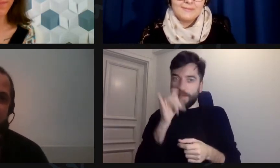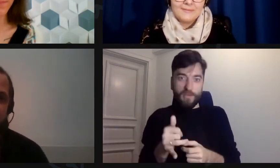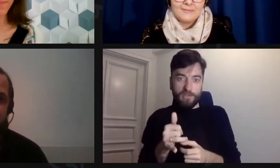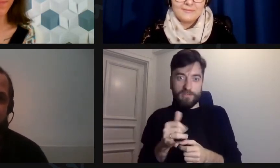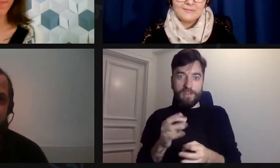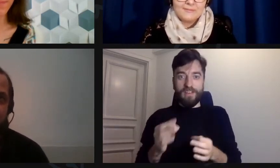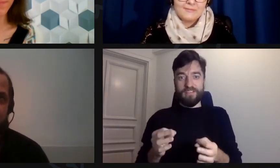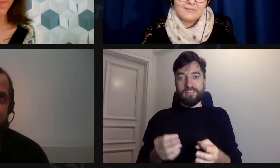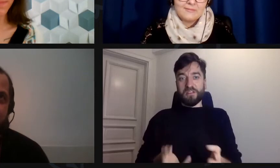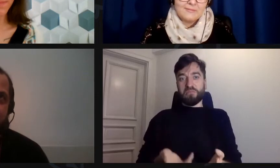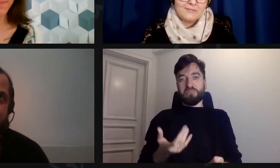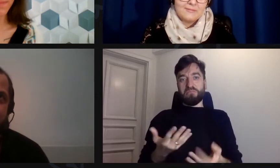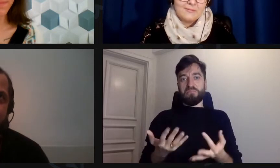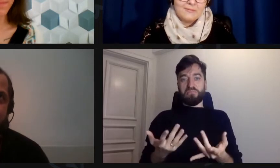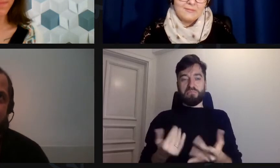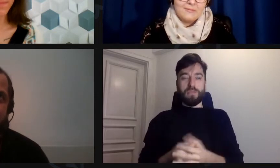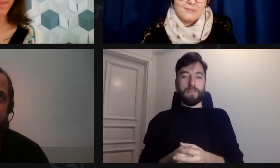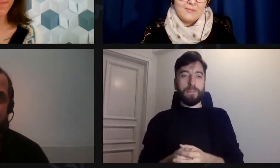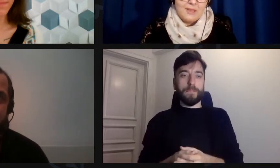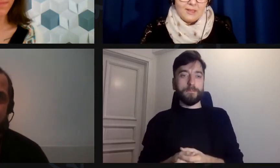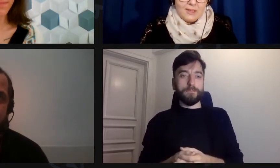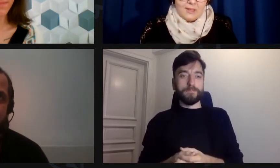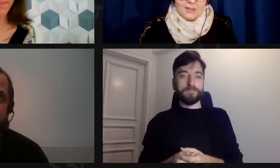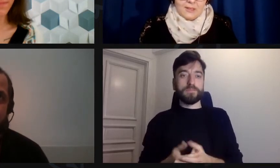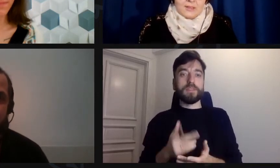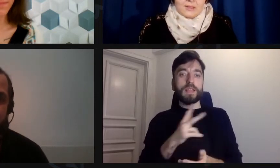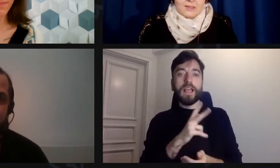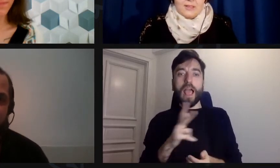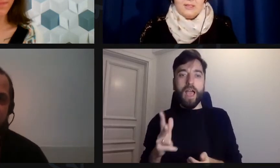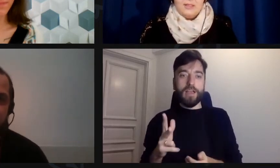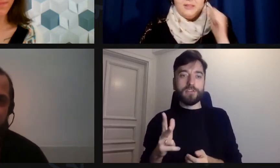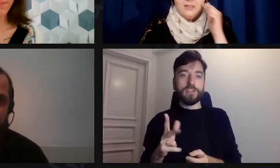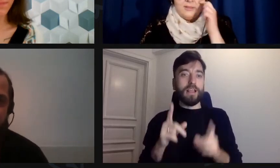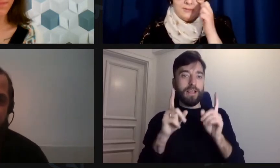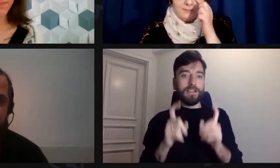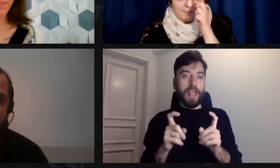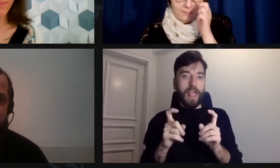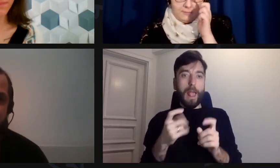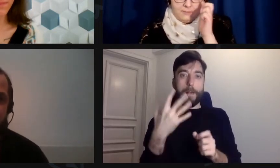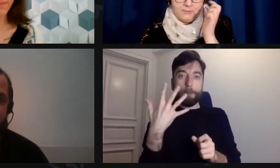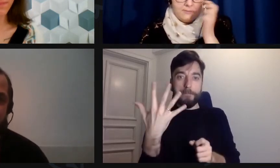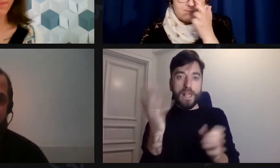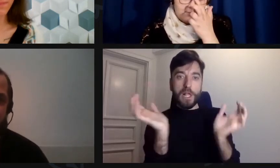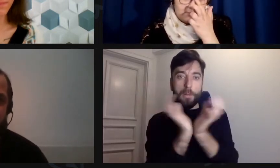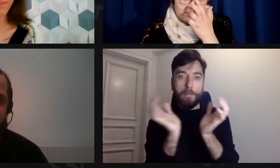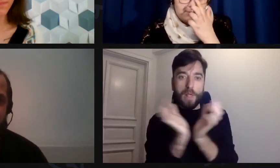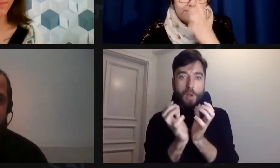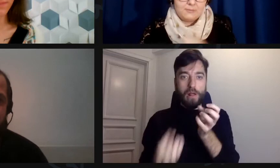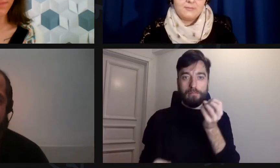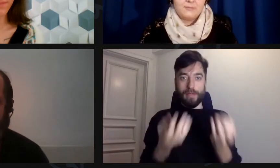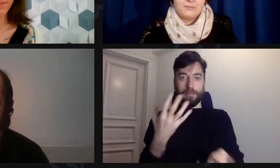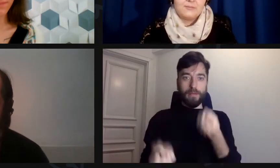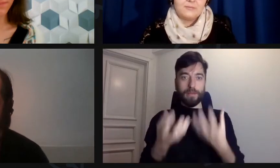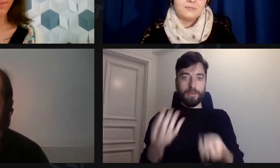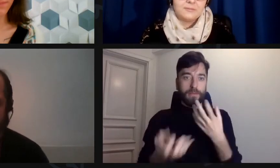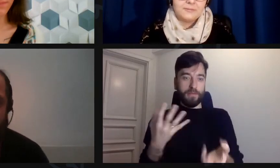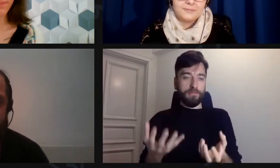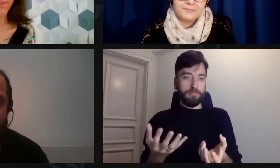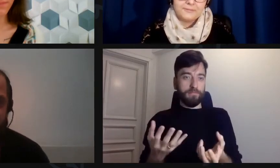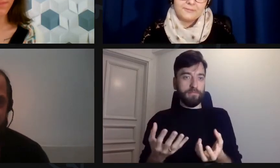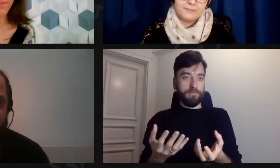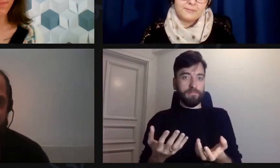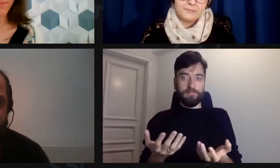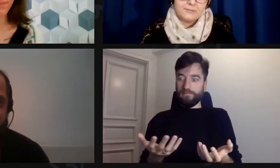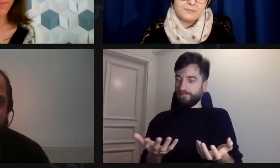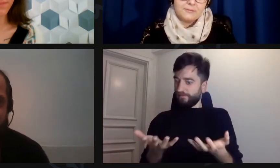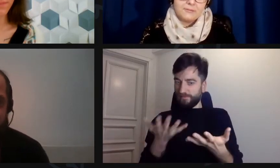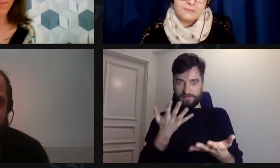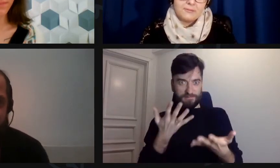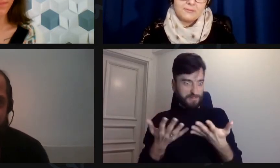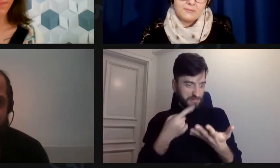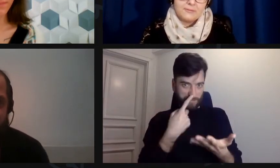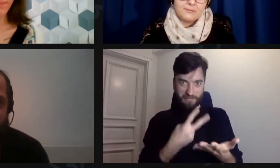Jak każdy z nas weźmie tak na start 5 piłek do ręki to popatrzy na swoje ręce i powie, że